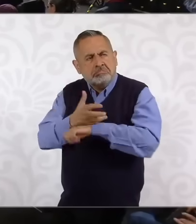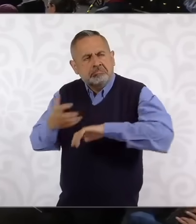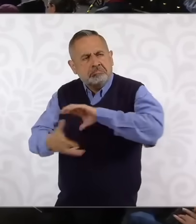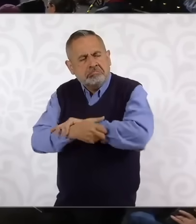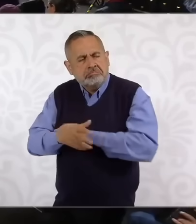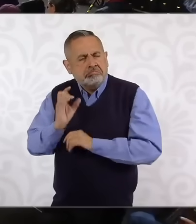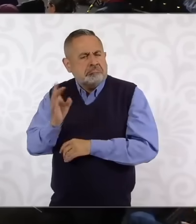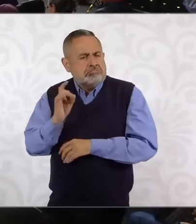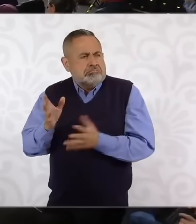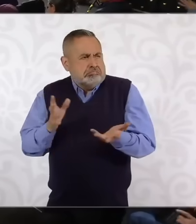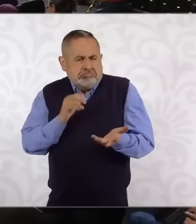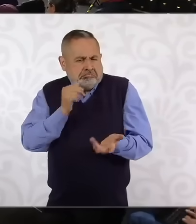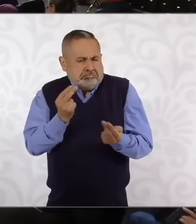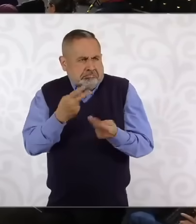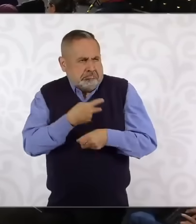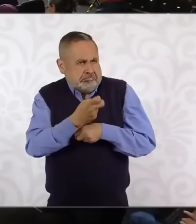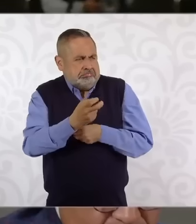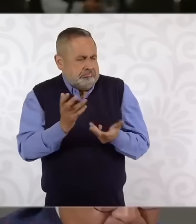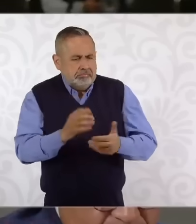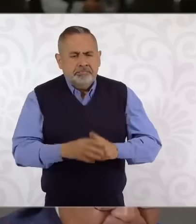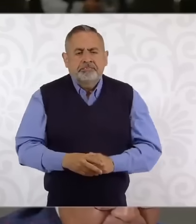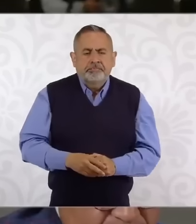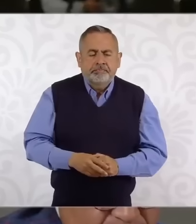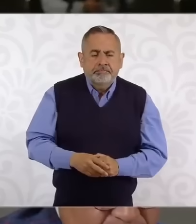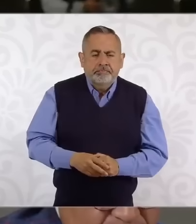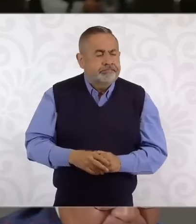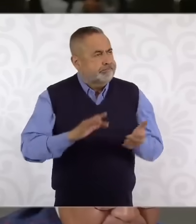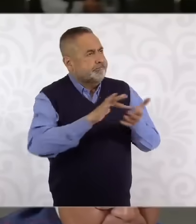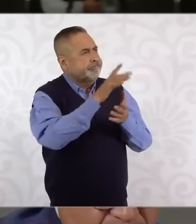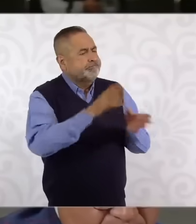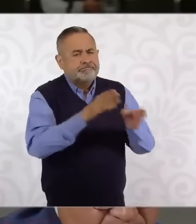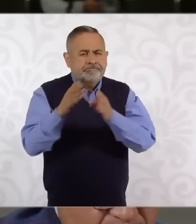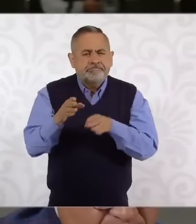presidenta. Eh, regresando un poco a Morena, eh ya dio fechas para definir posibles candidaturas